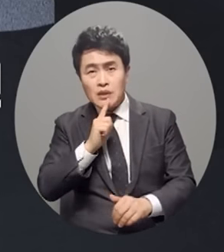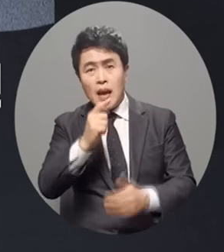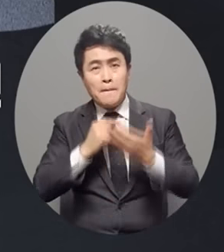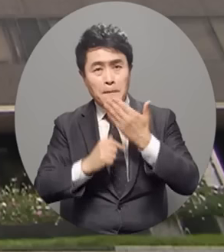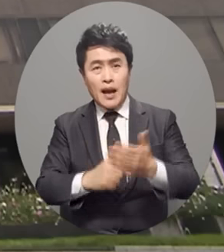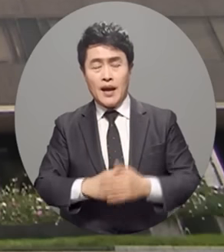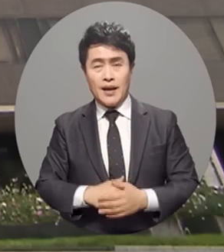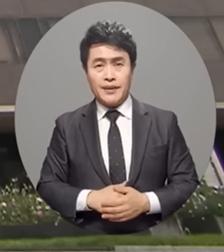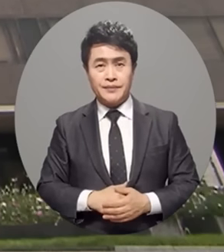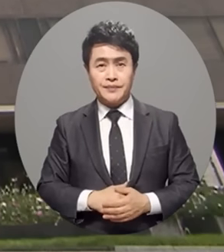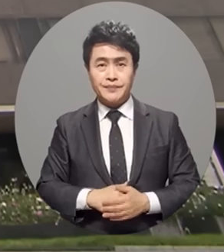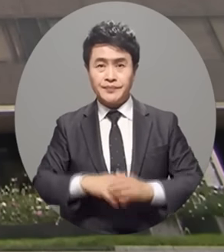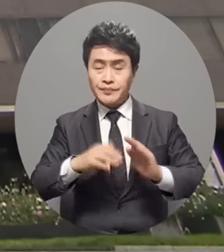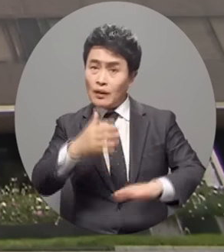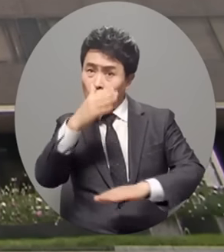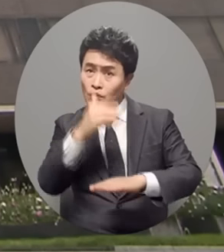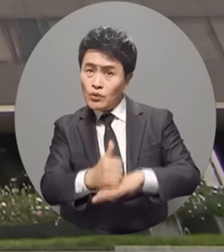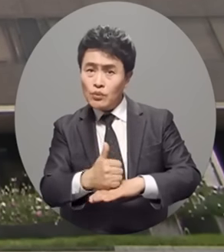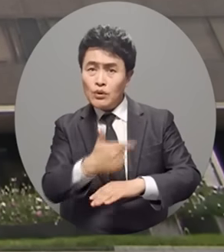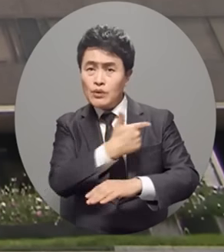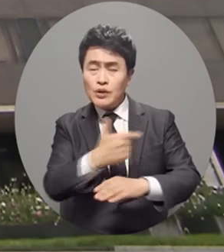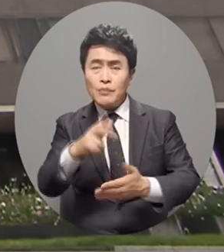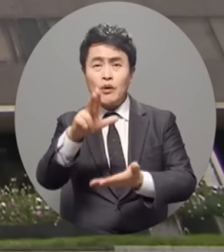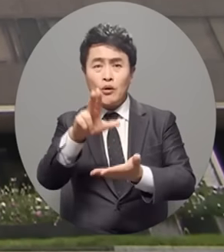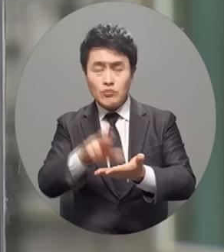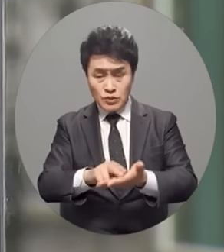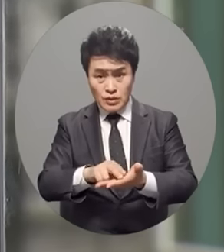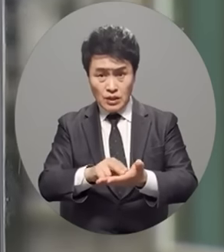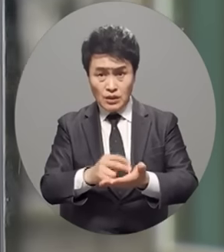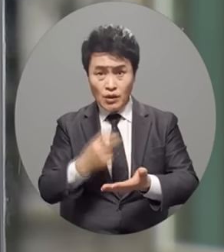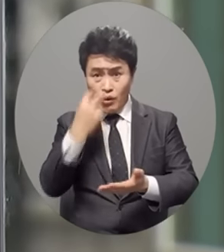고위 경찰만 기소할 수 있습니다.